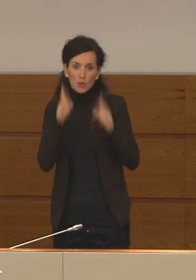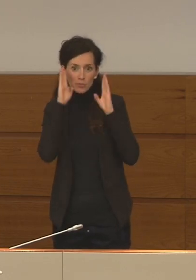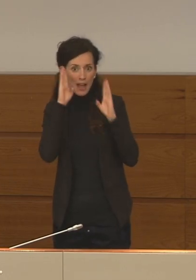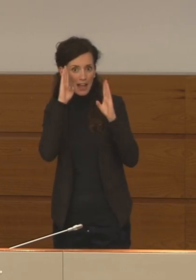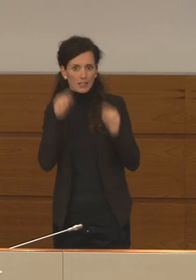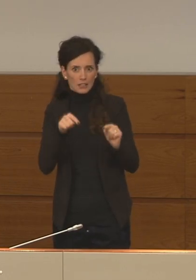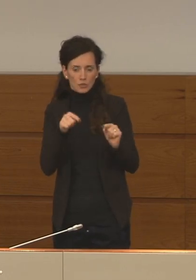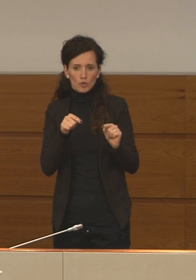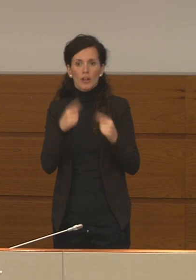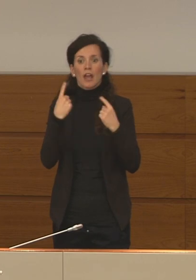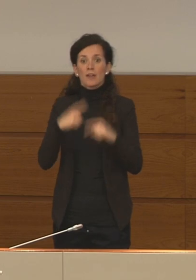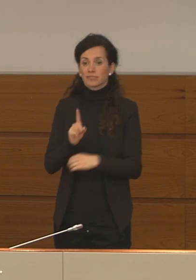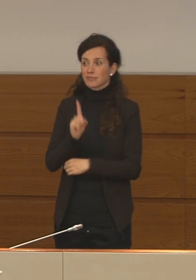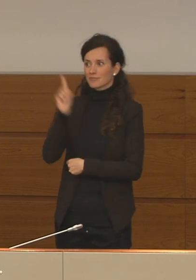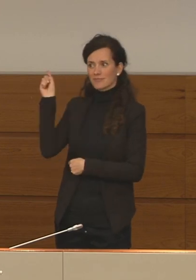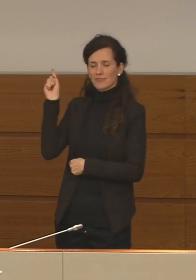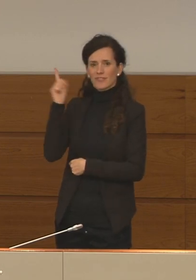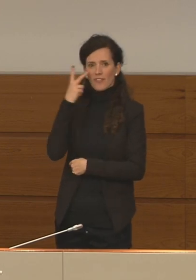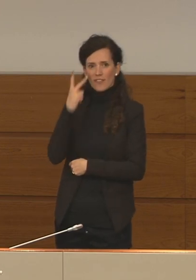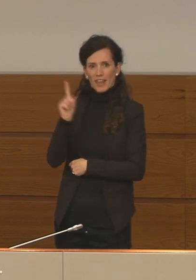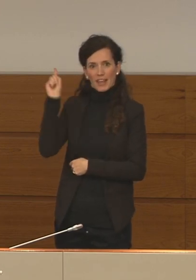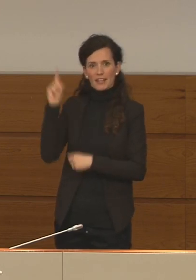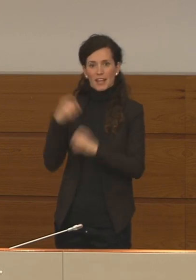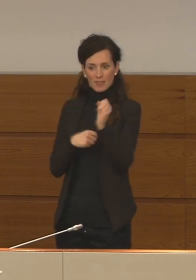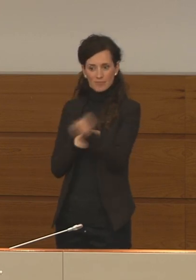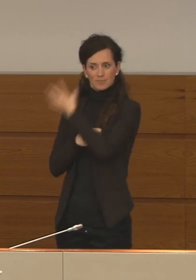che vedete proiettate ormai da giorni alle nostre spalle